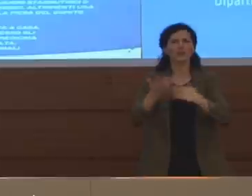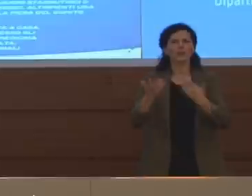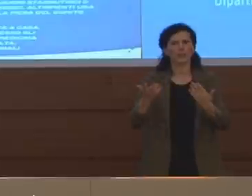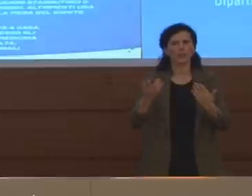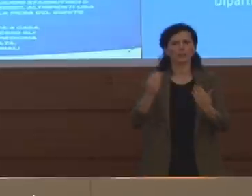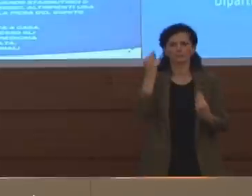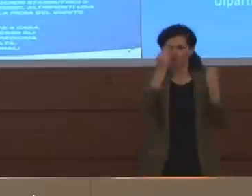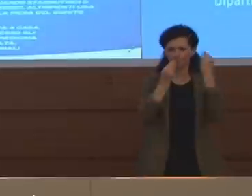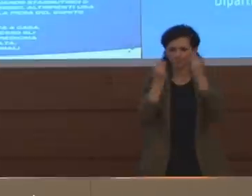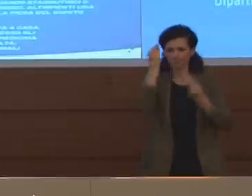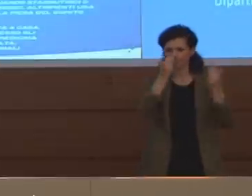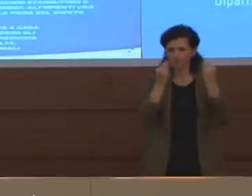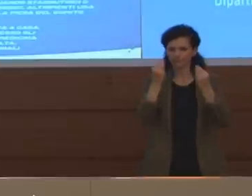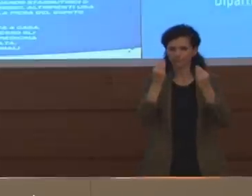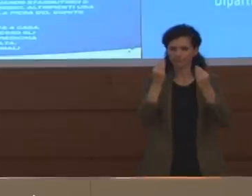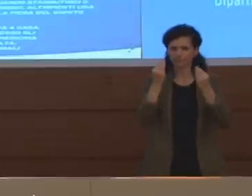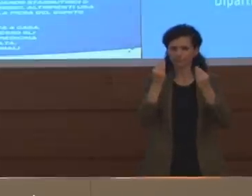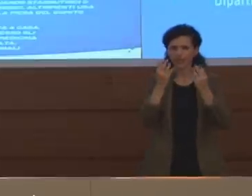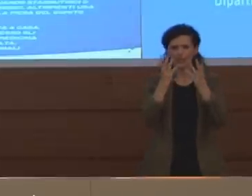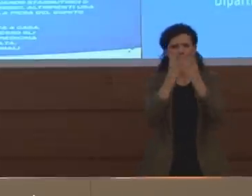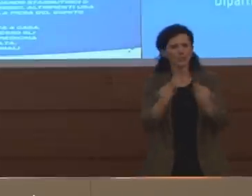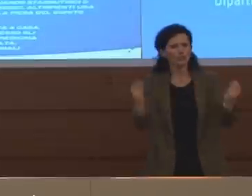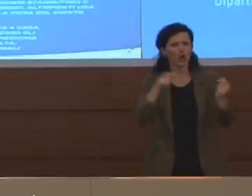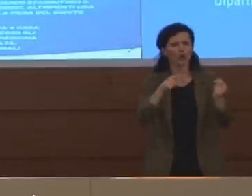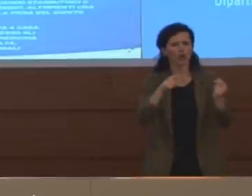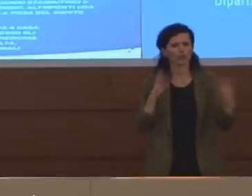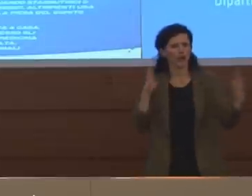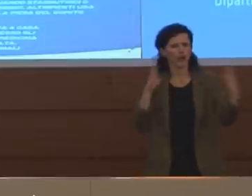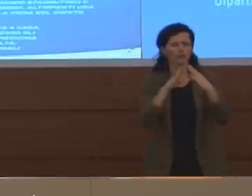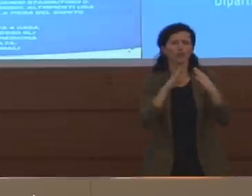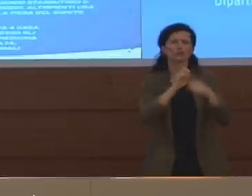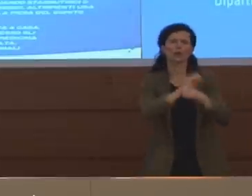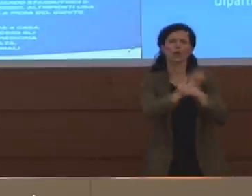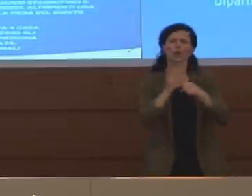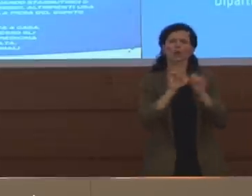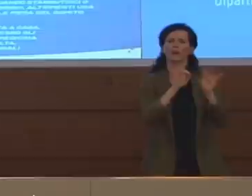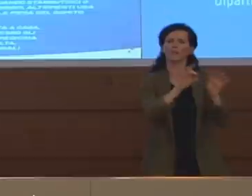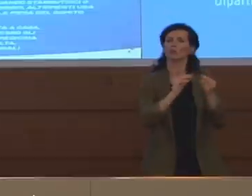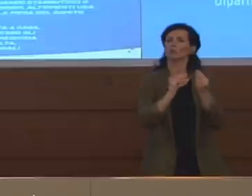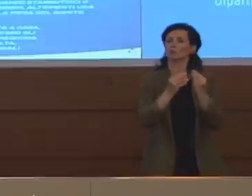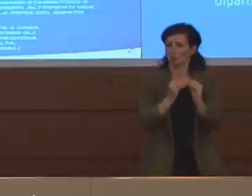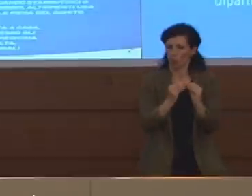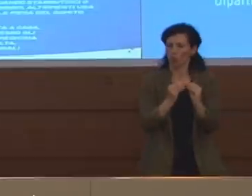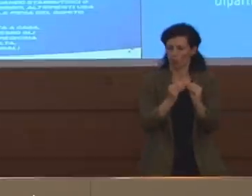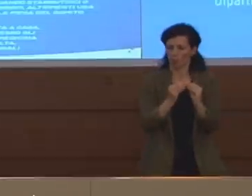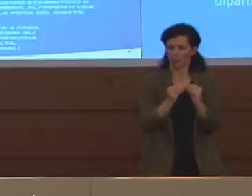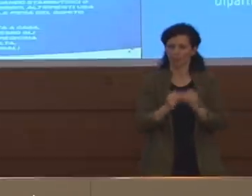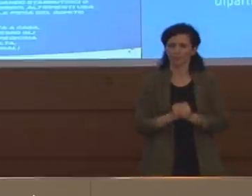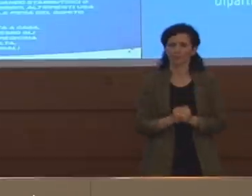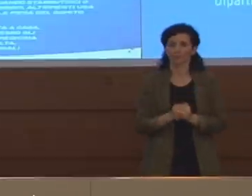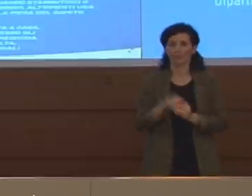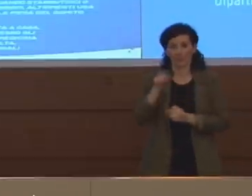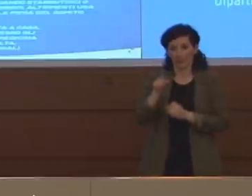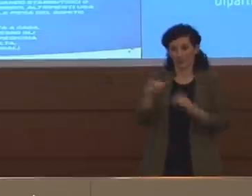fronteggiare il coronavirus. Quindi rispetto anche a quel piano sono state